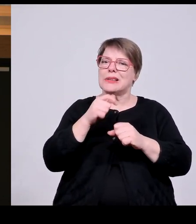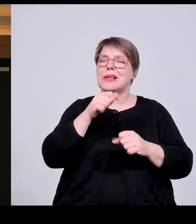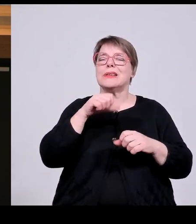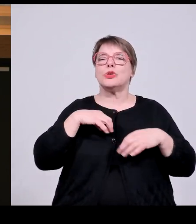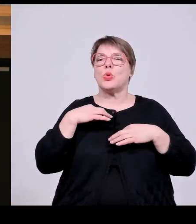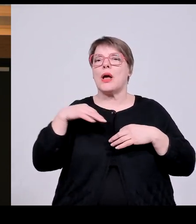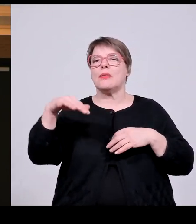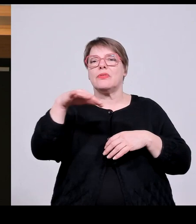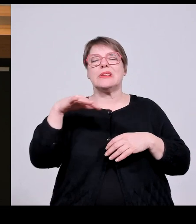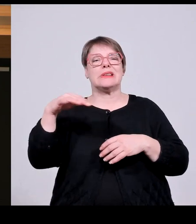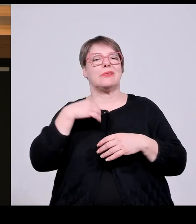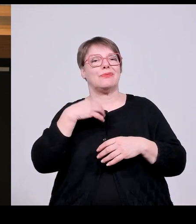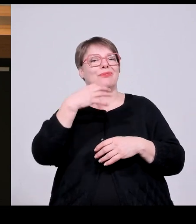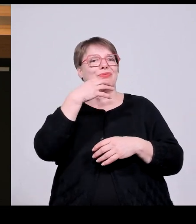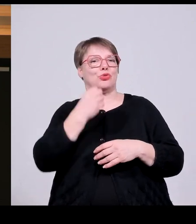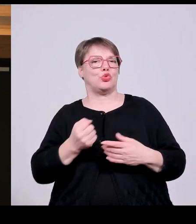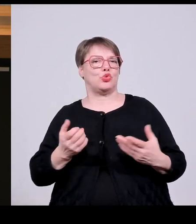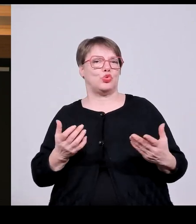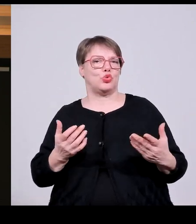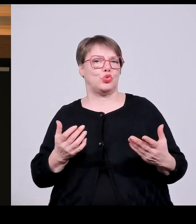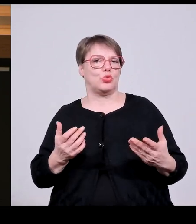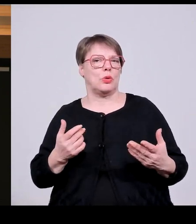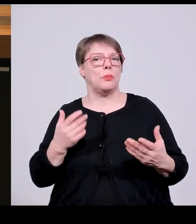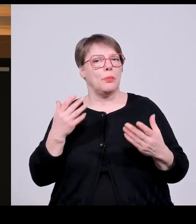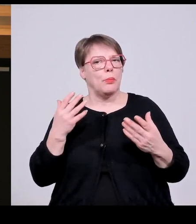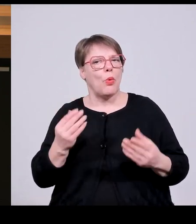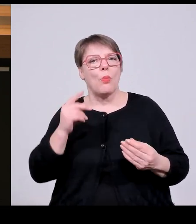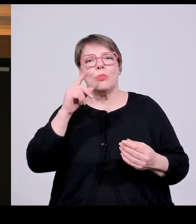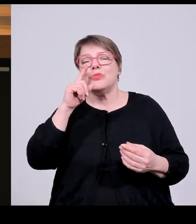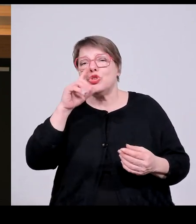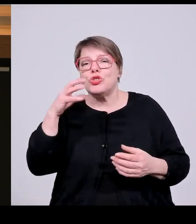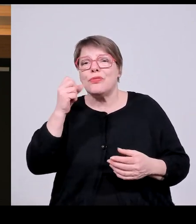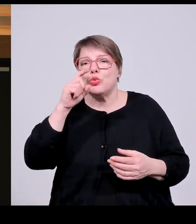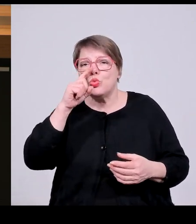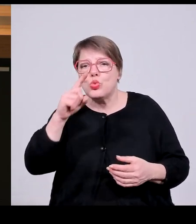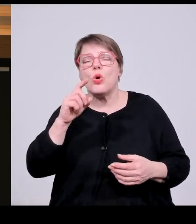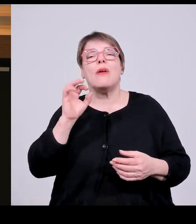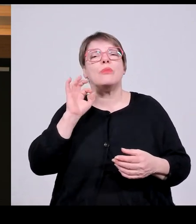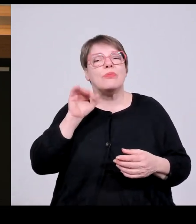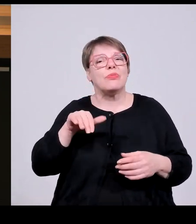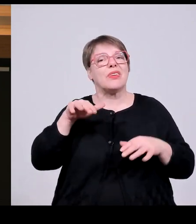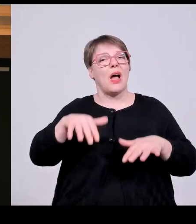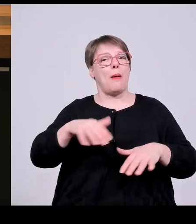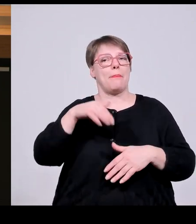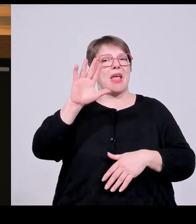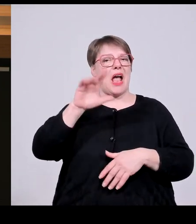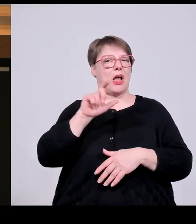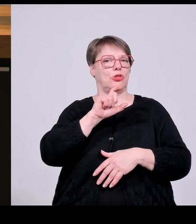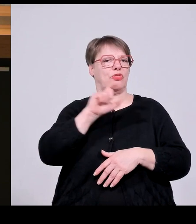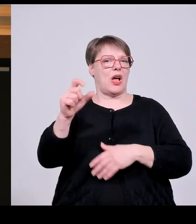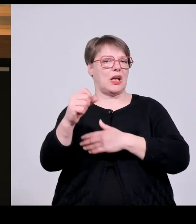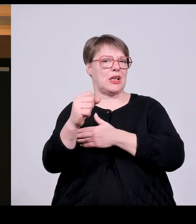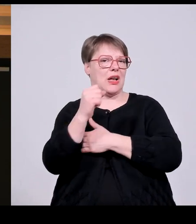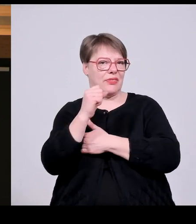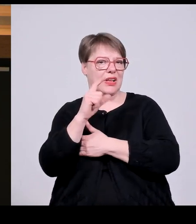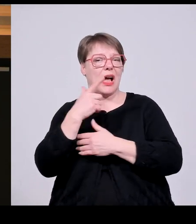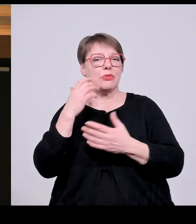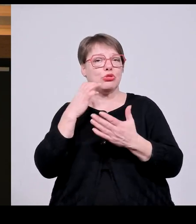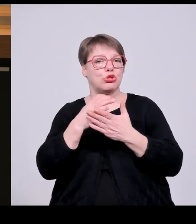bekommen, dann wissen wir als Land Berlin müssen wir auch da einspringen, obwohl es eigentlich dem Bund angeht, der das Gesetz gemacht hat. Also, wir wollen alle Menschen junge Menschen einlade.